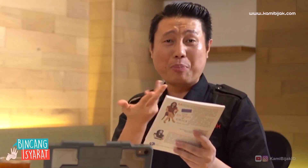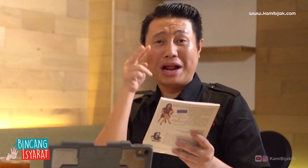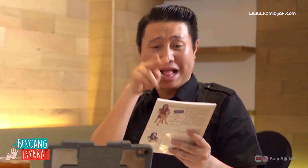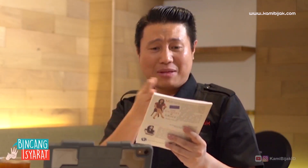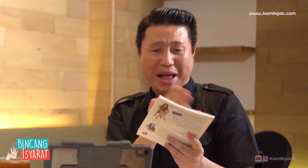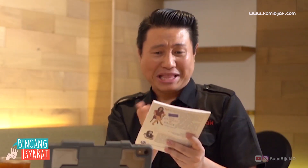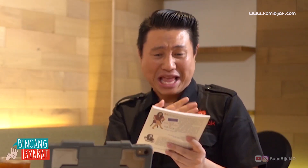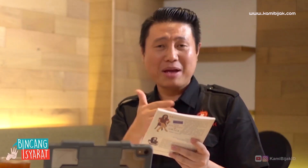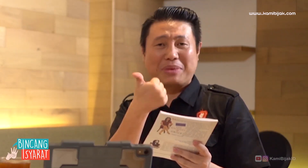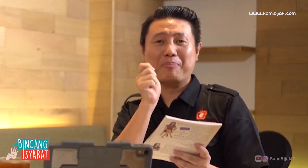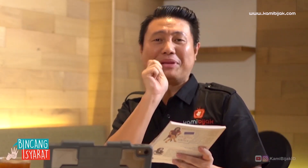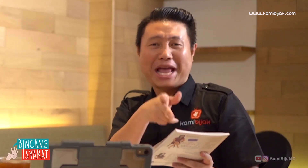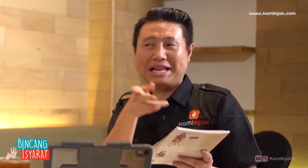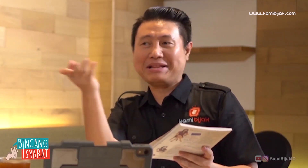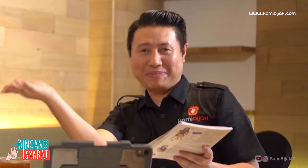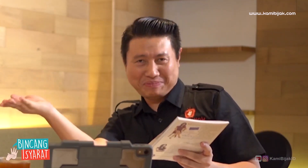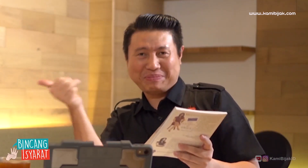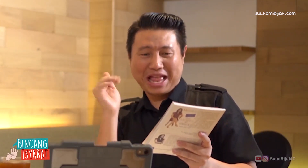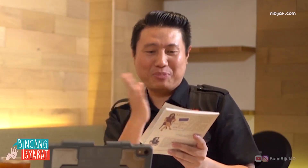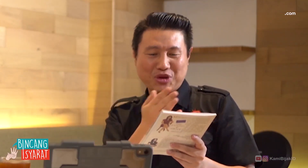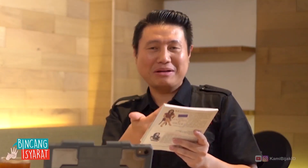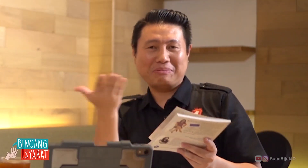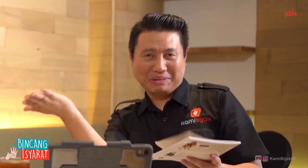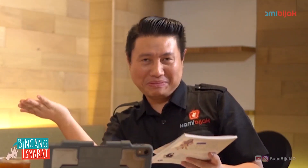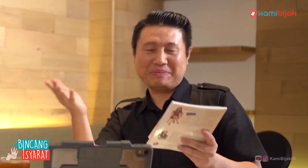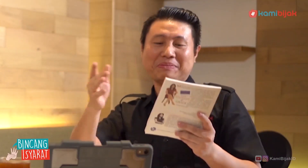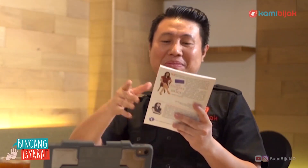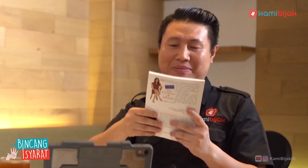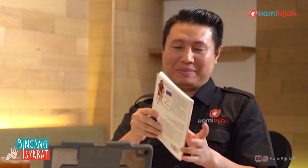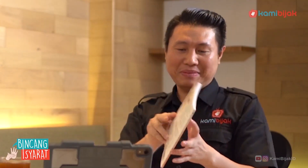Kalau mau lihat dan baca, Anda bisa pesan buku ini pada Junita.